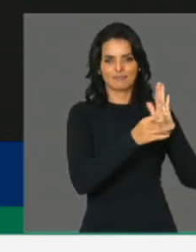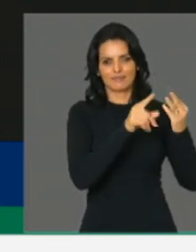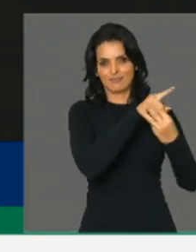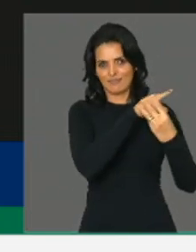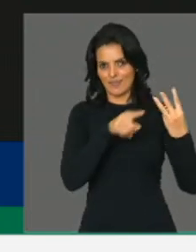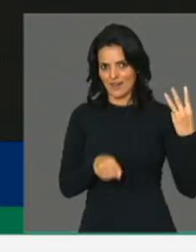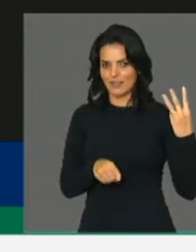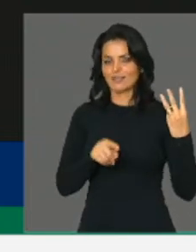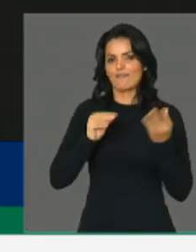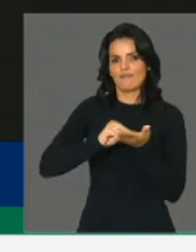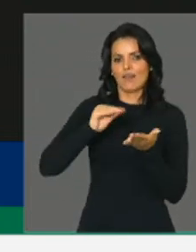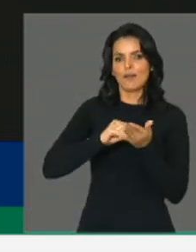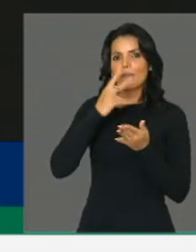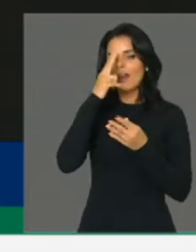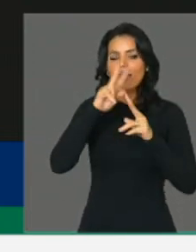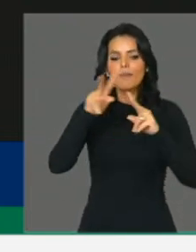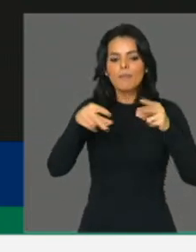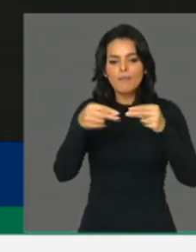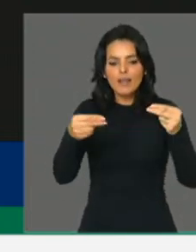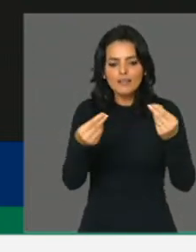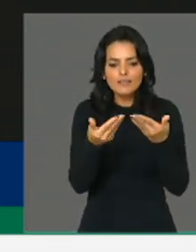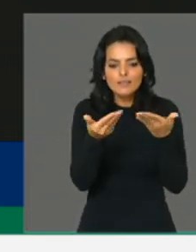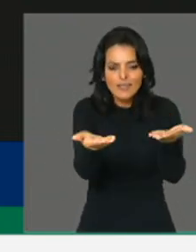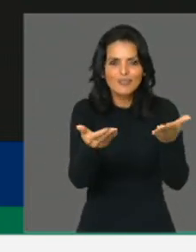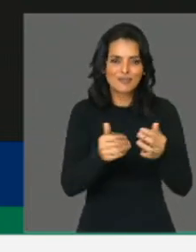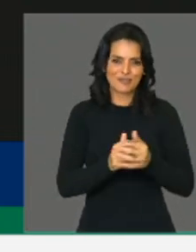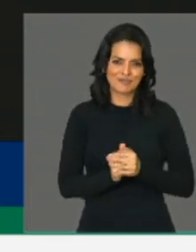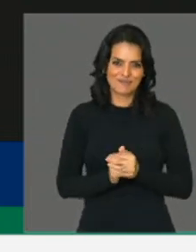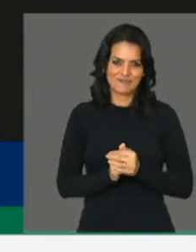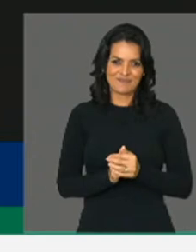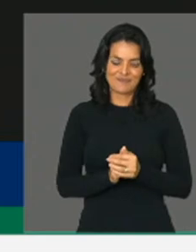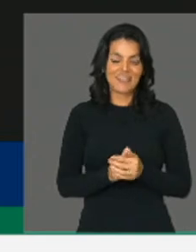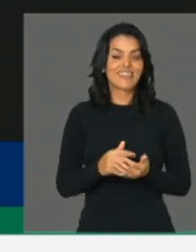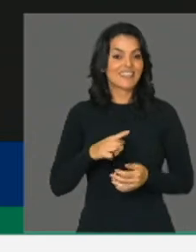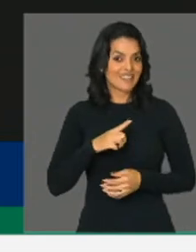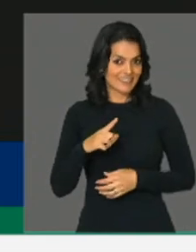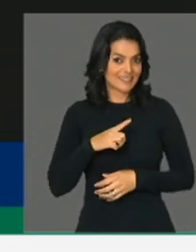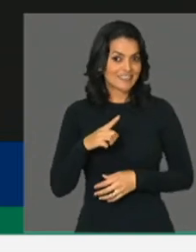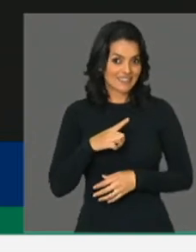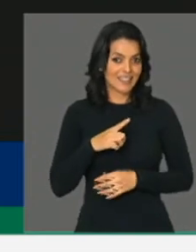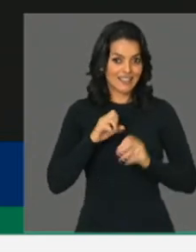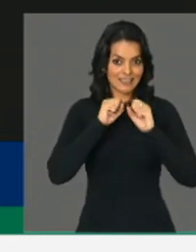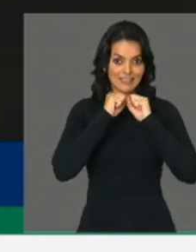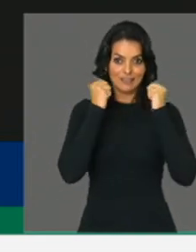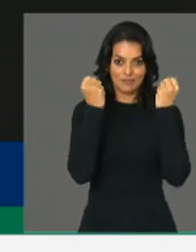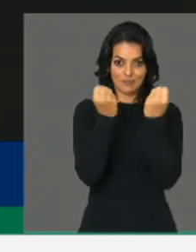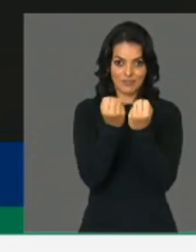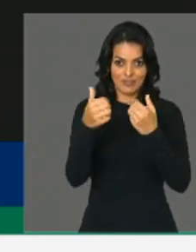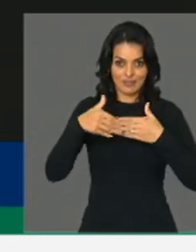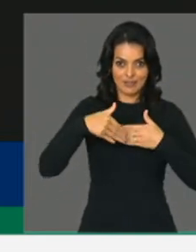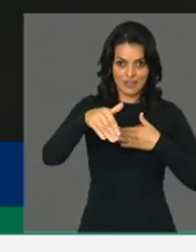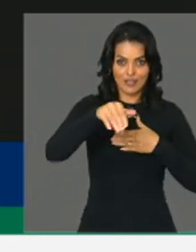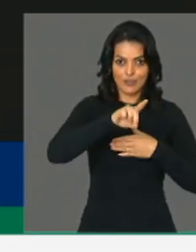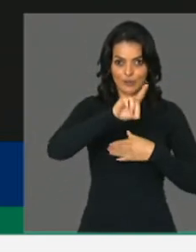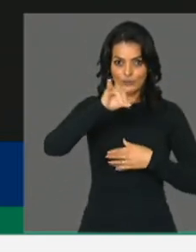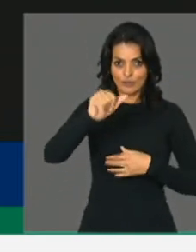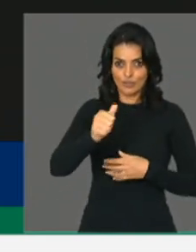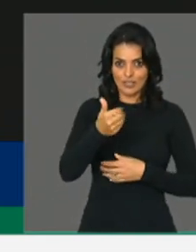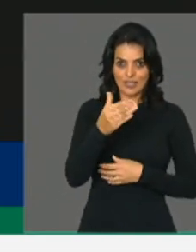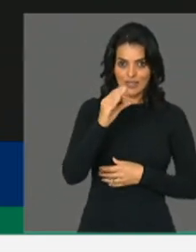1011, AÍ COM ESSE DESTAQUE. EU GOSTARIA AINDA DESSES TRÊS MINUTOS, SENHOR PRESIDENTE, TAMBÉM DE PASSAR UM MINUTO PARA A DEPUTADA ERIKA E DEPUTADA TALÍRIA TAMBÉM. QUE